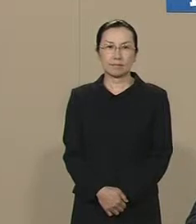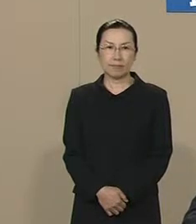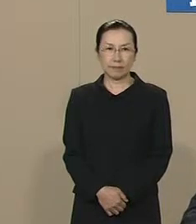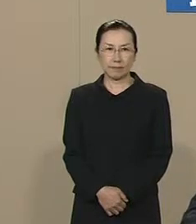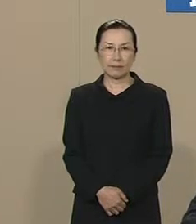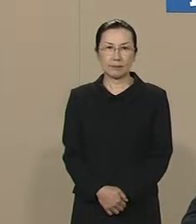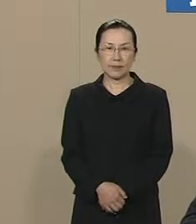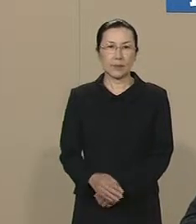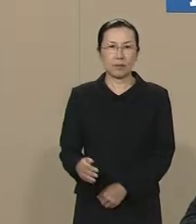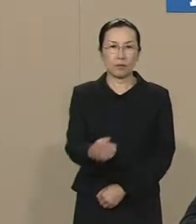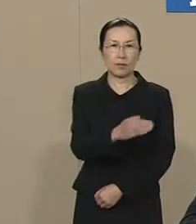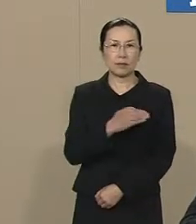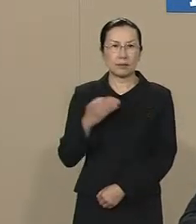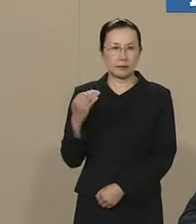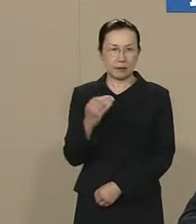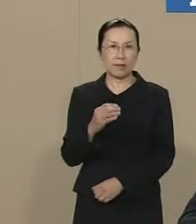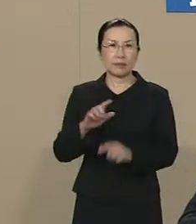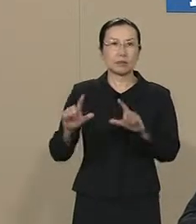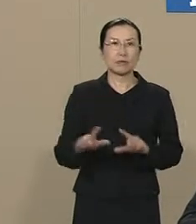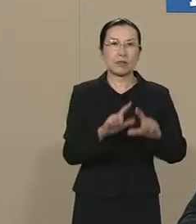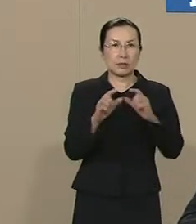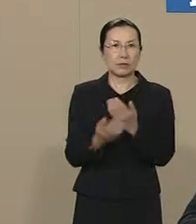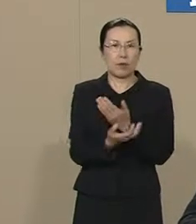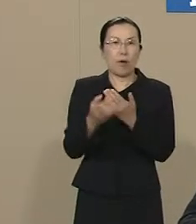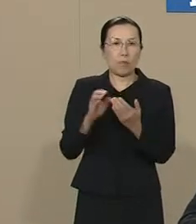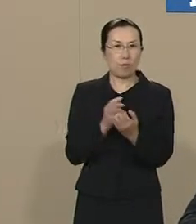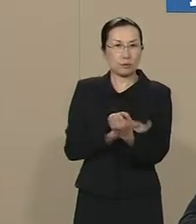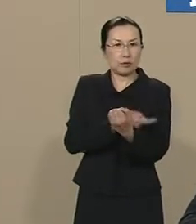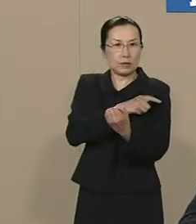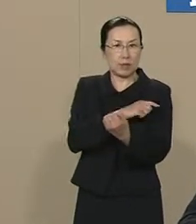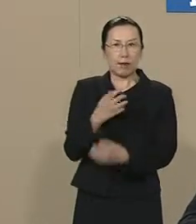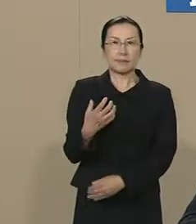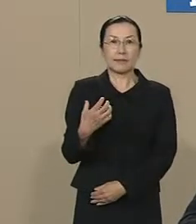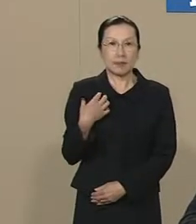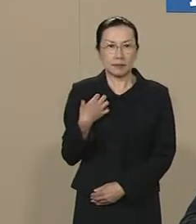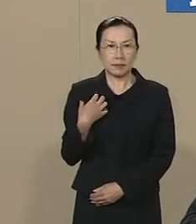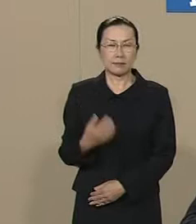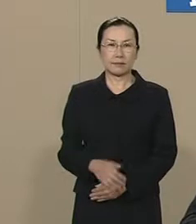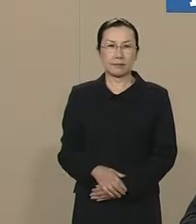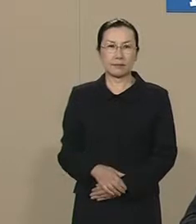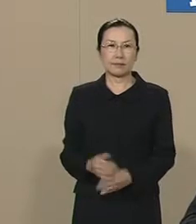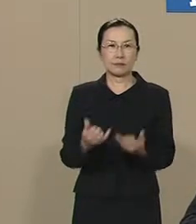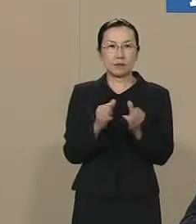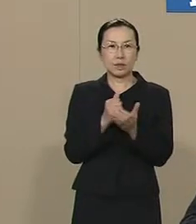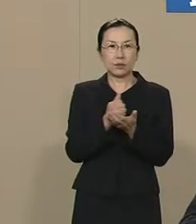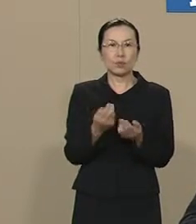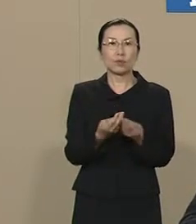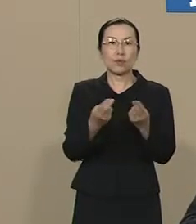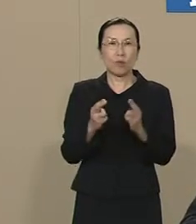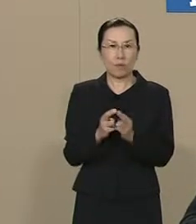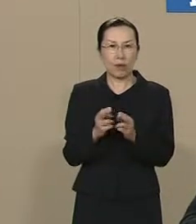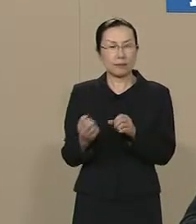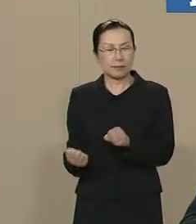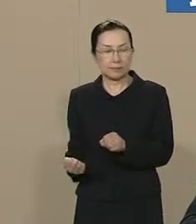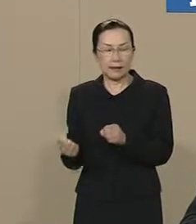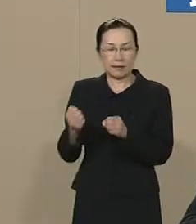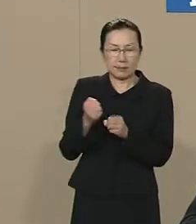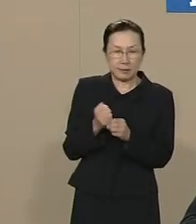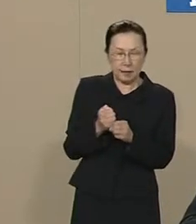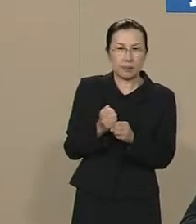私たちは､ ｢暮らしを守る力｣になります｡ 民主党は再生の第一歩を､